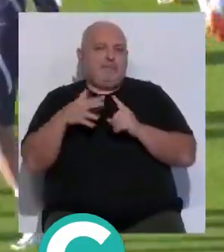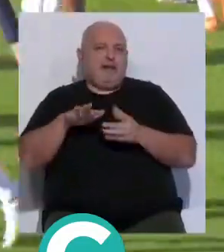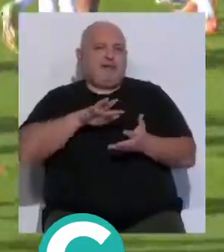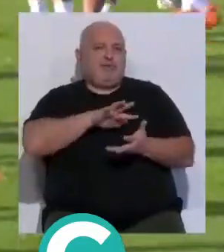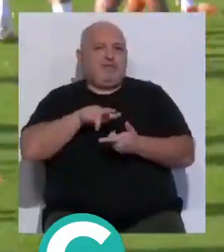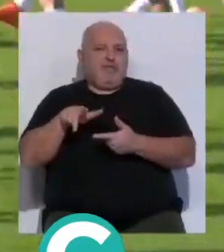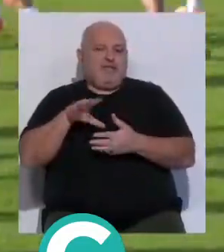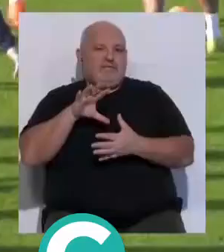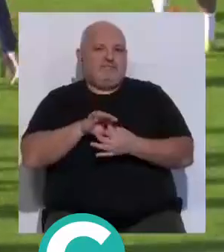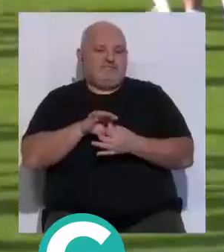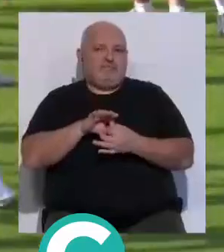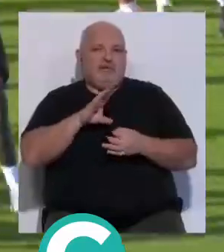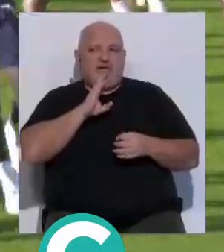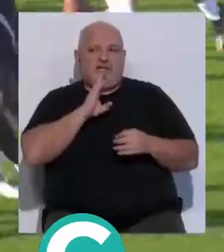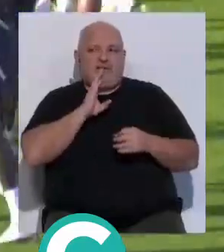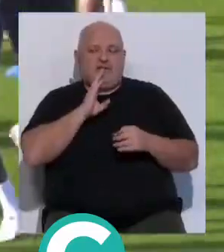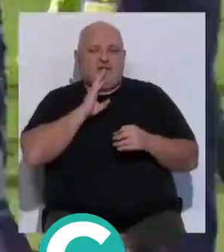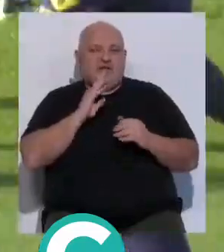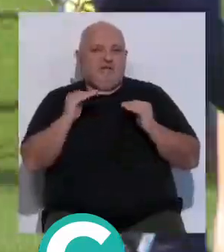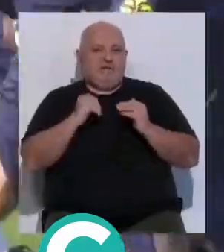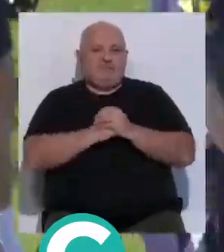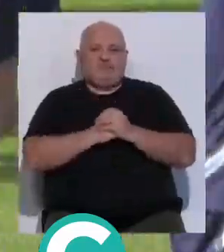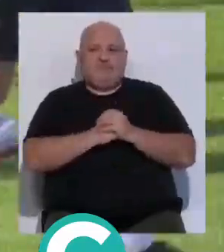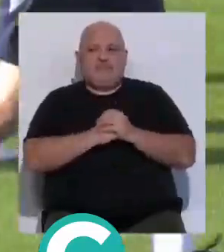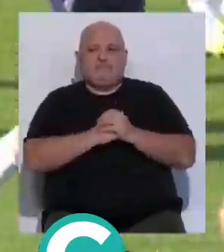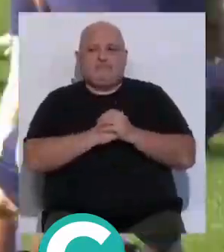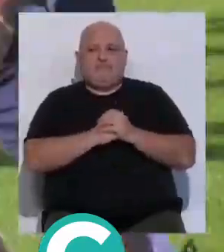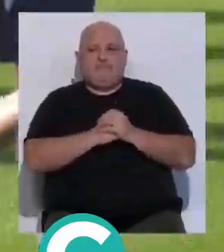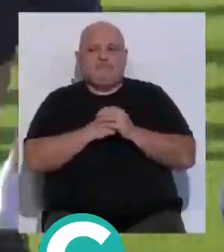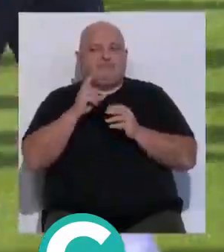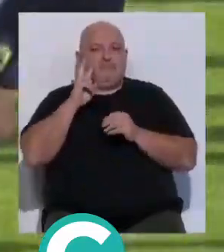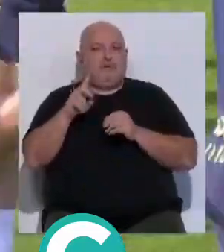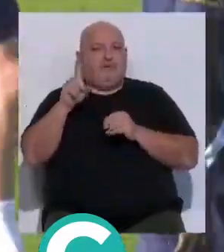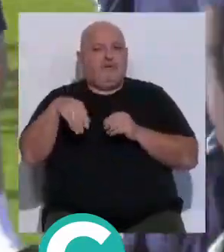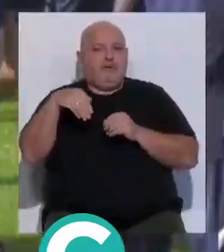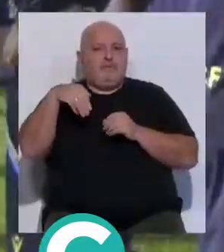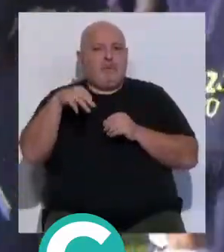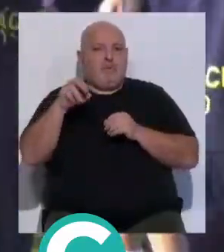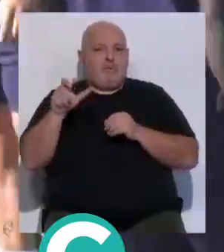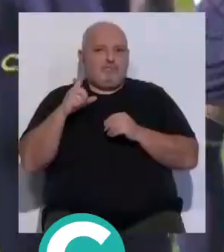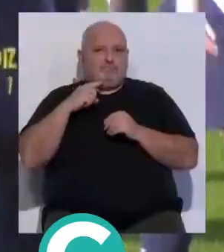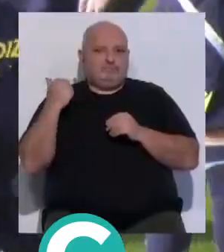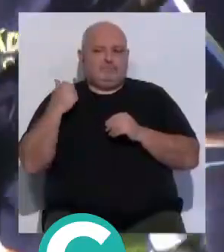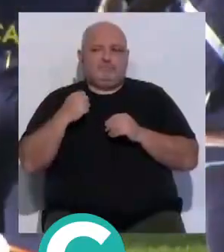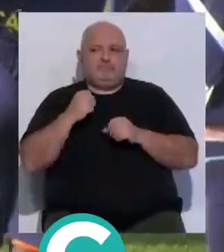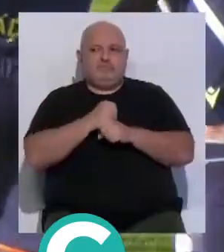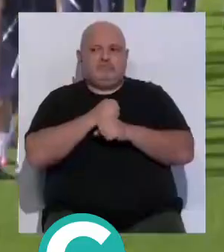podemos dar en estos momentos vemos también a momo en Valle ahí que está trabajando con total